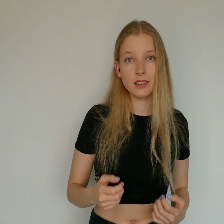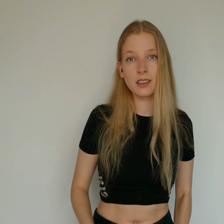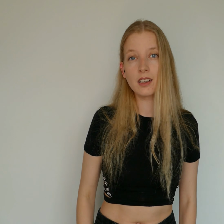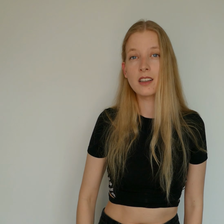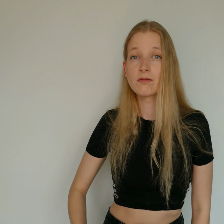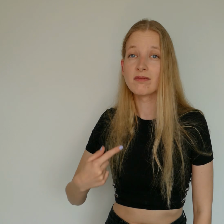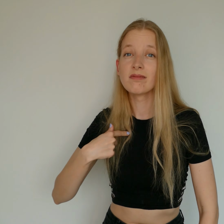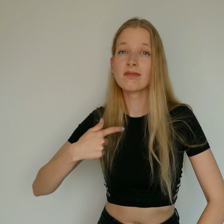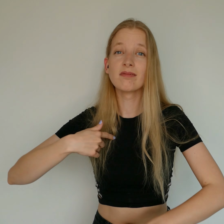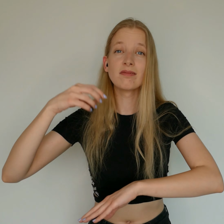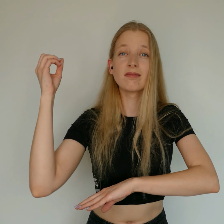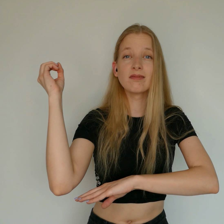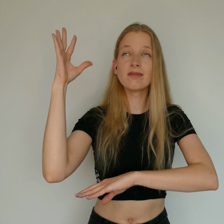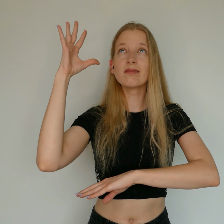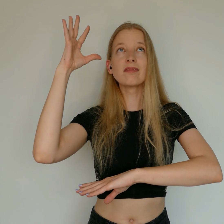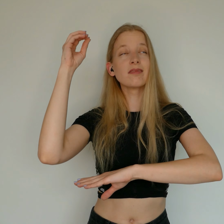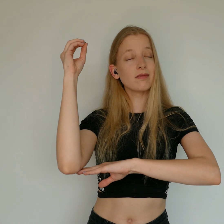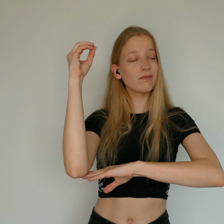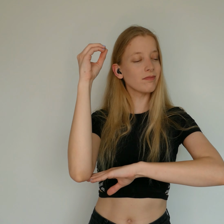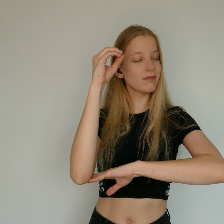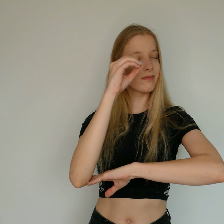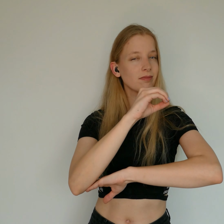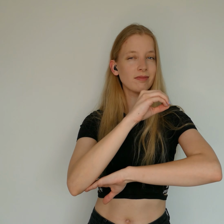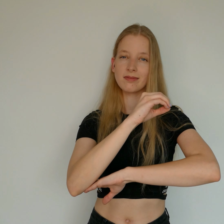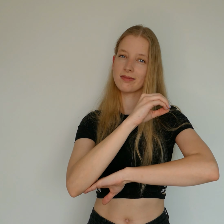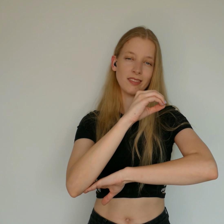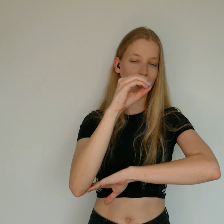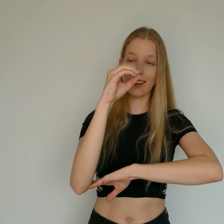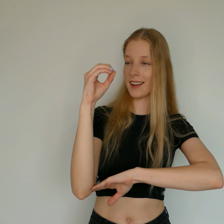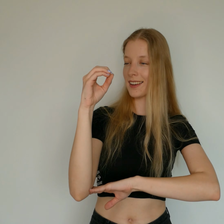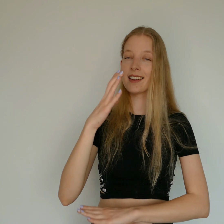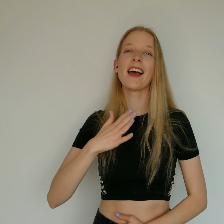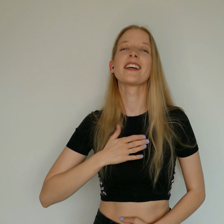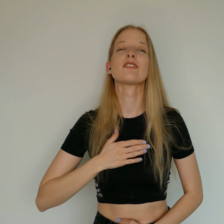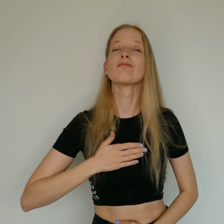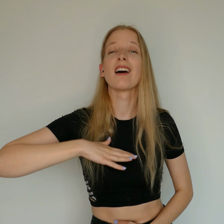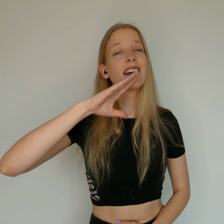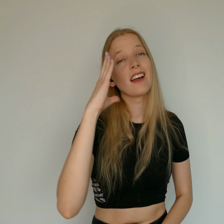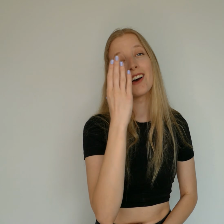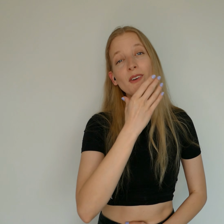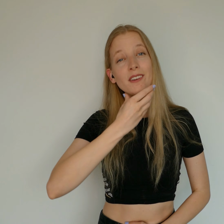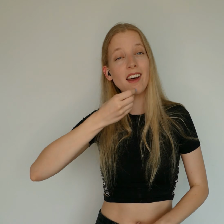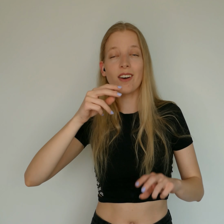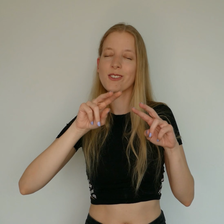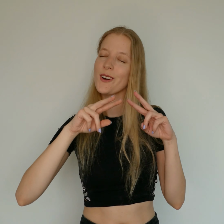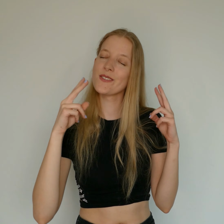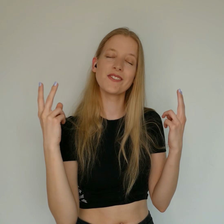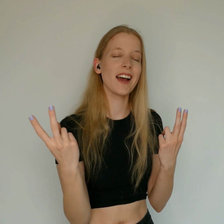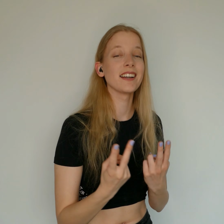Ich ließ die Sonne nie untergehen In meiner wundervollen Welt